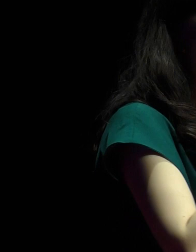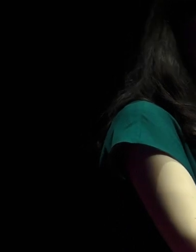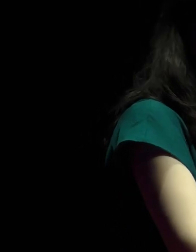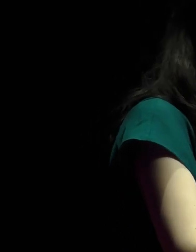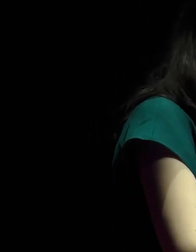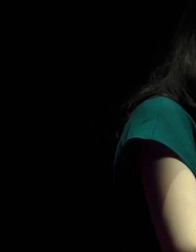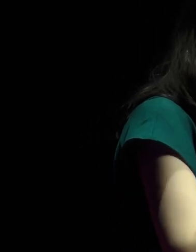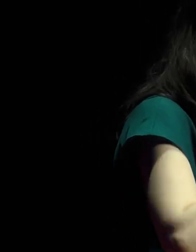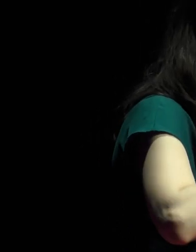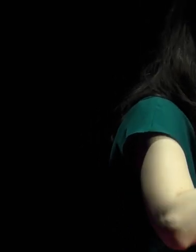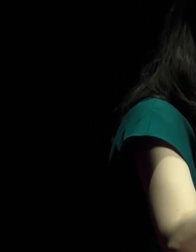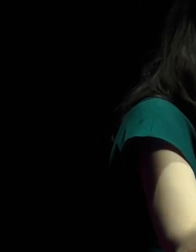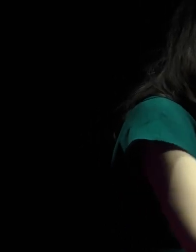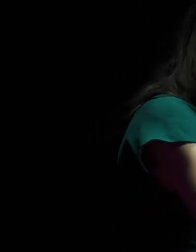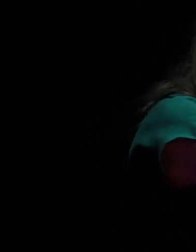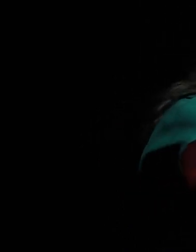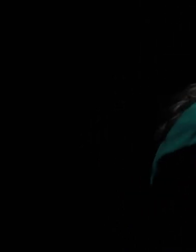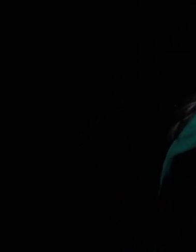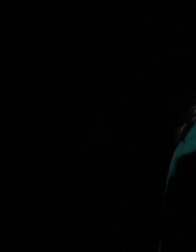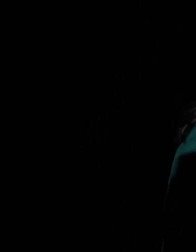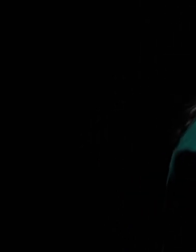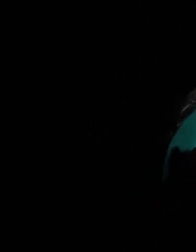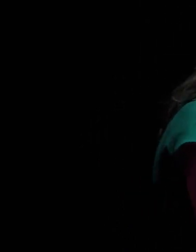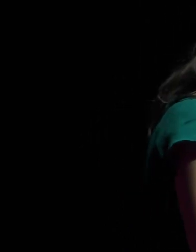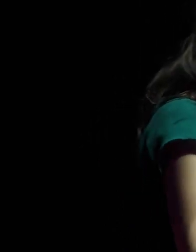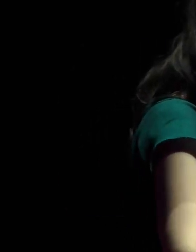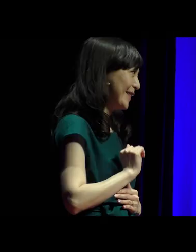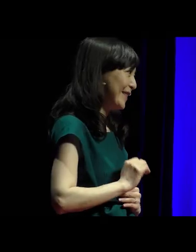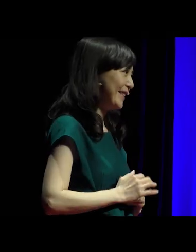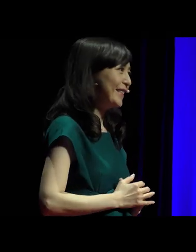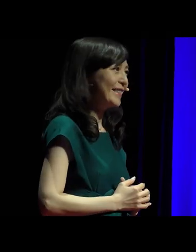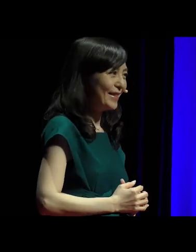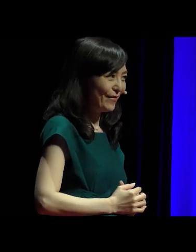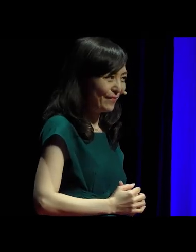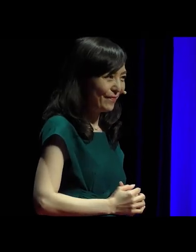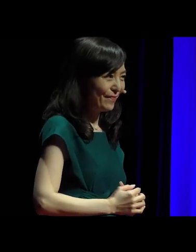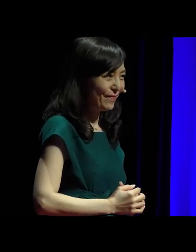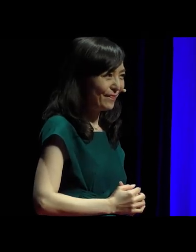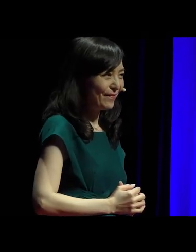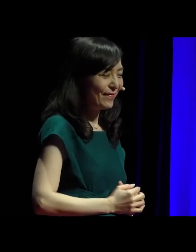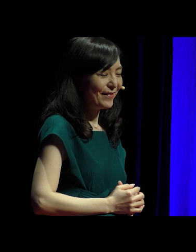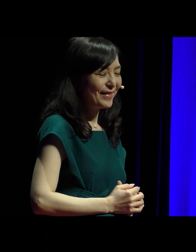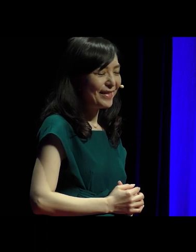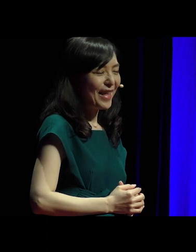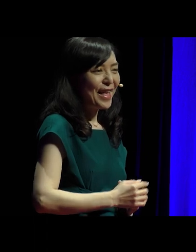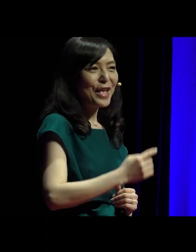porque solamente estén usando su voz. [Comunicación = ¿Solo la voz?]